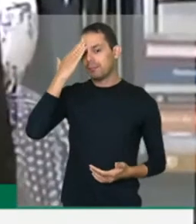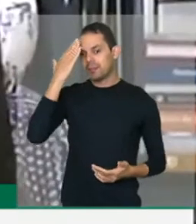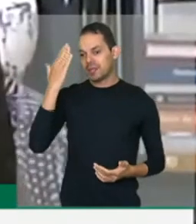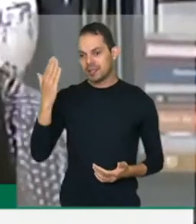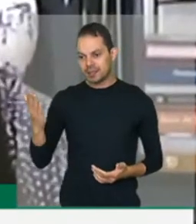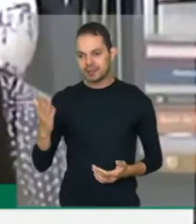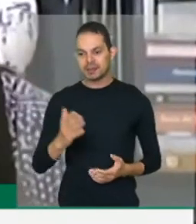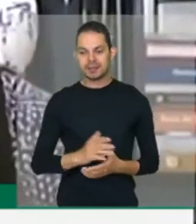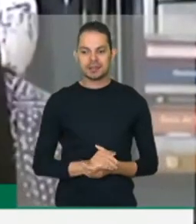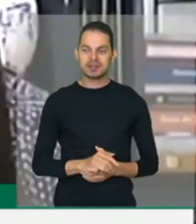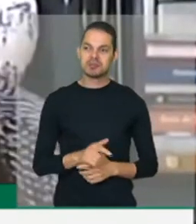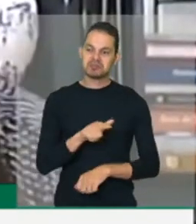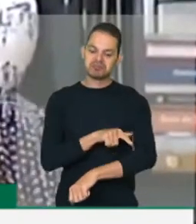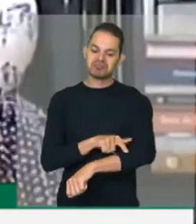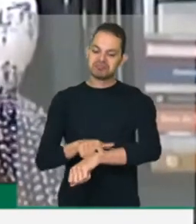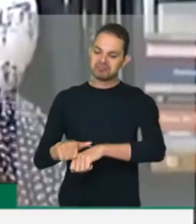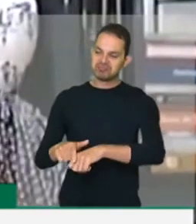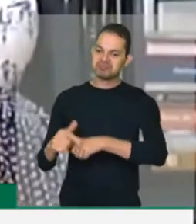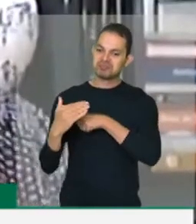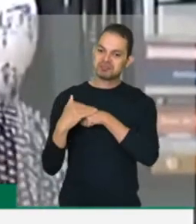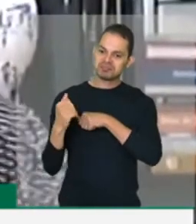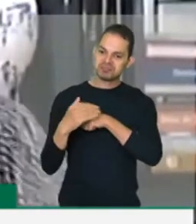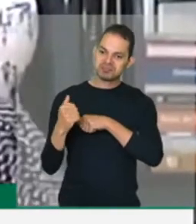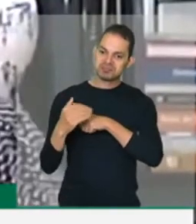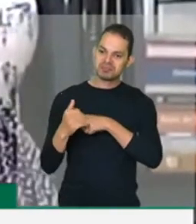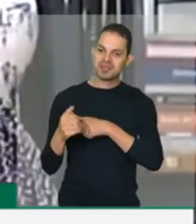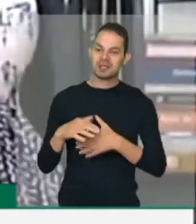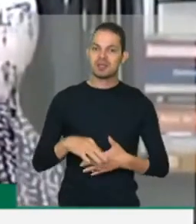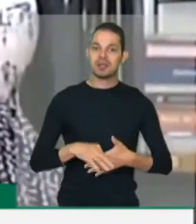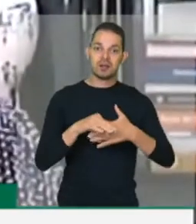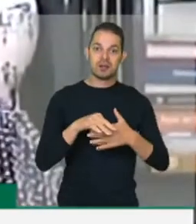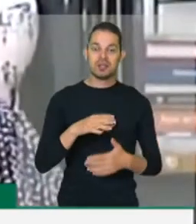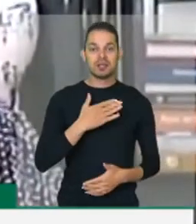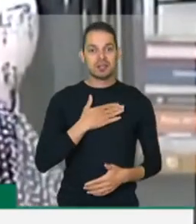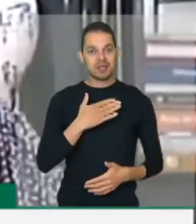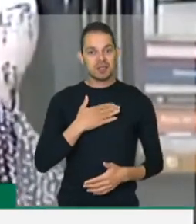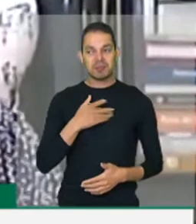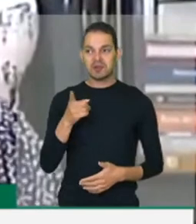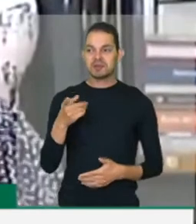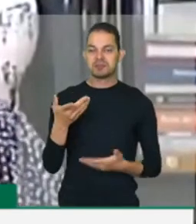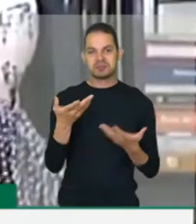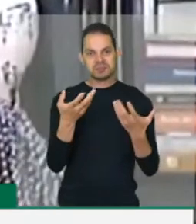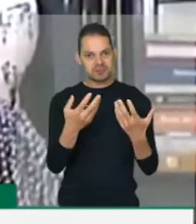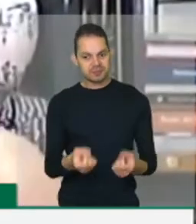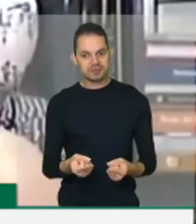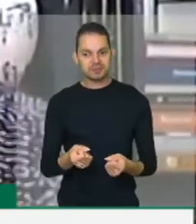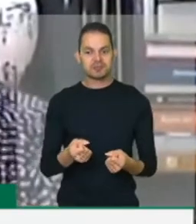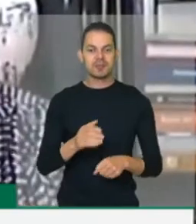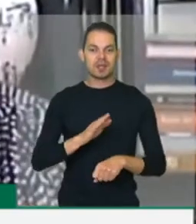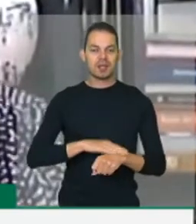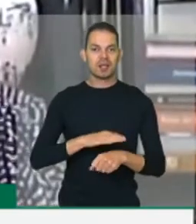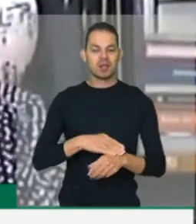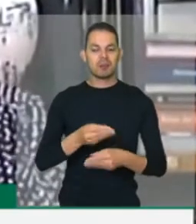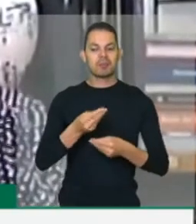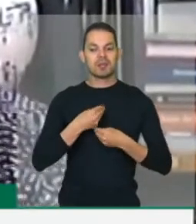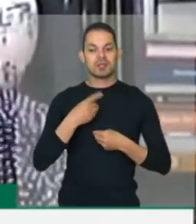OBRIGADA, OBRIGADA PRESIDENTE BISMARCK, OBRIGADA POR SUA GENTILEZA. PRA CONCESSÃO DESSE TEMPO. MUNDIAL DA SAÚDE